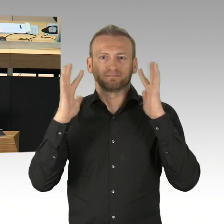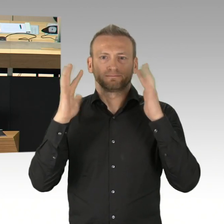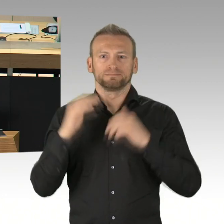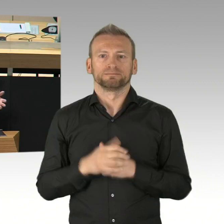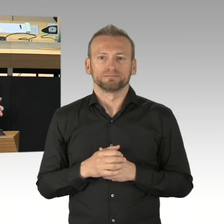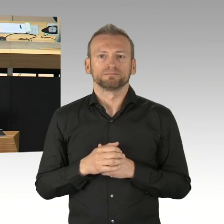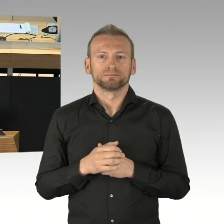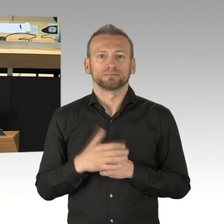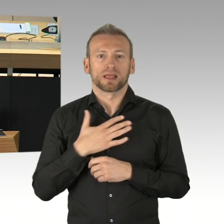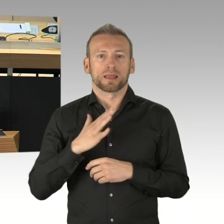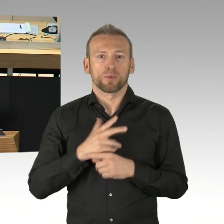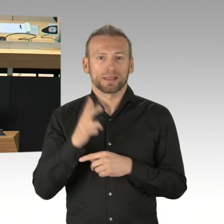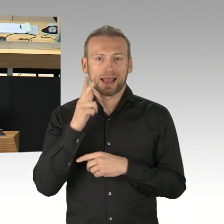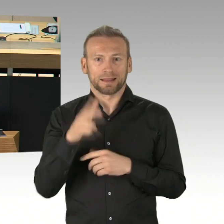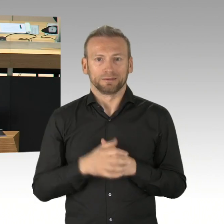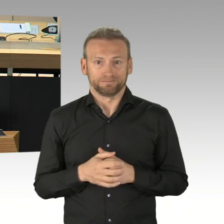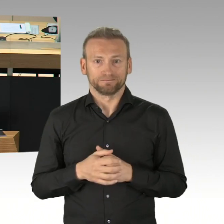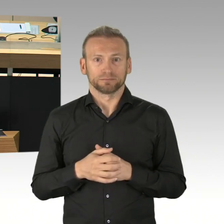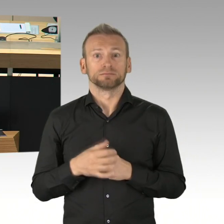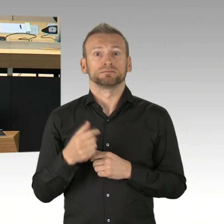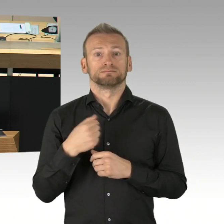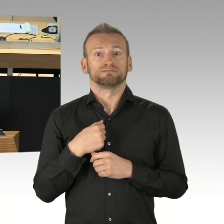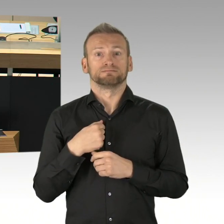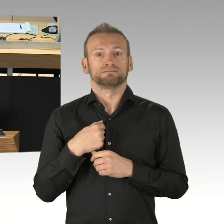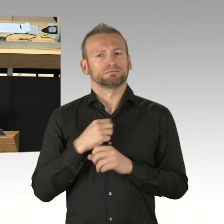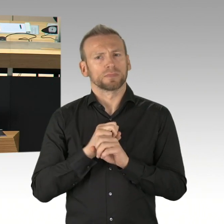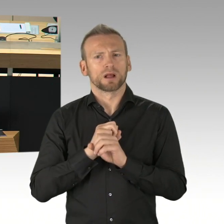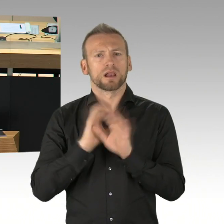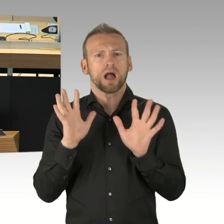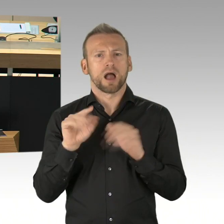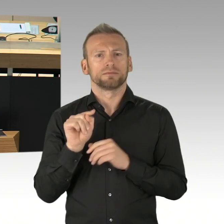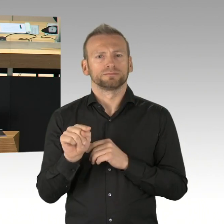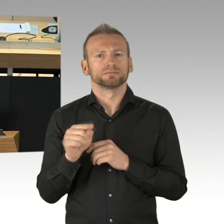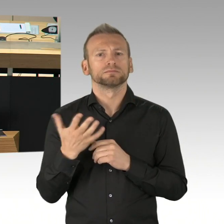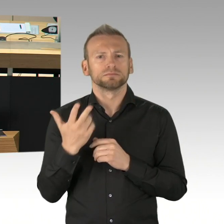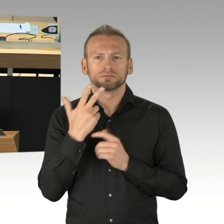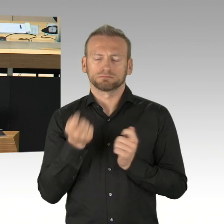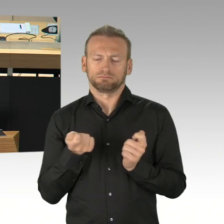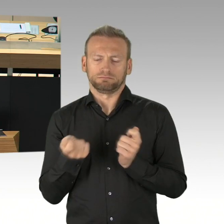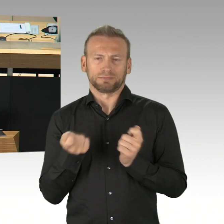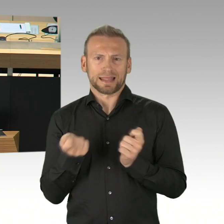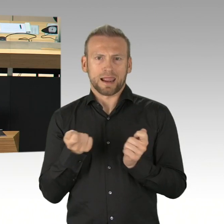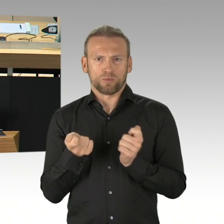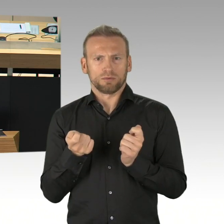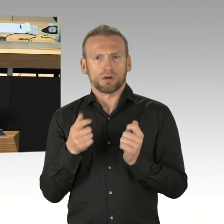in Eigentumswohnungen, weil die nicht reguliert sind, zu investieren. Und dann sage ich an dieser Stelle,